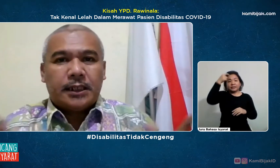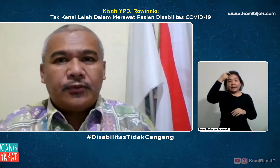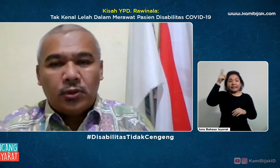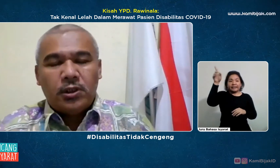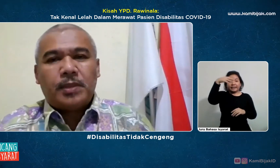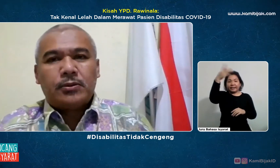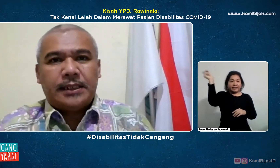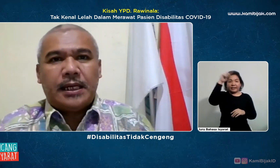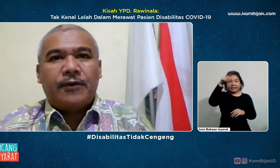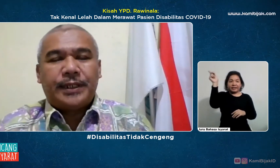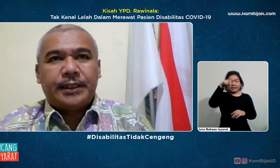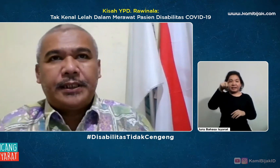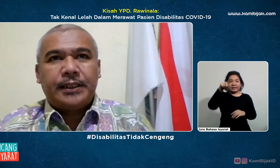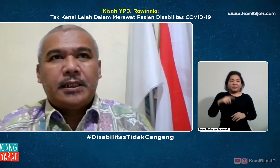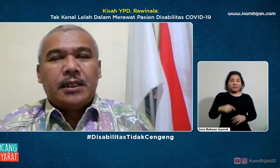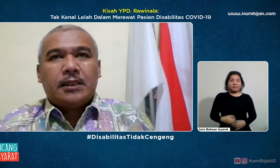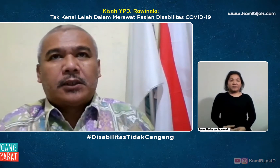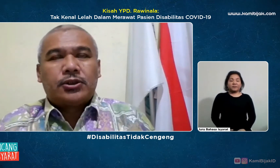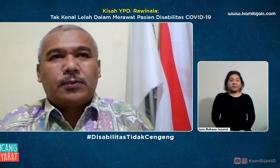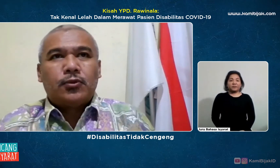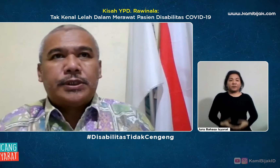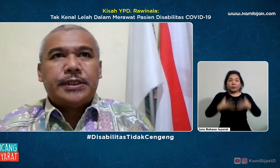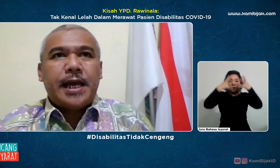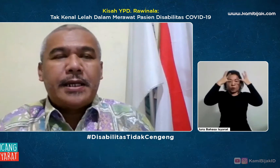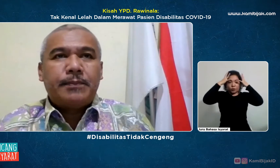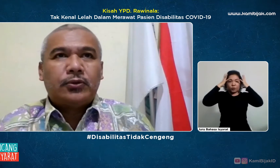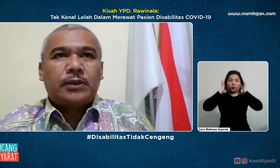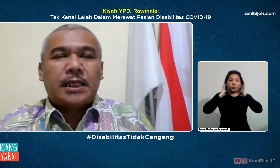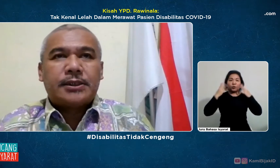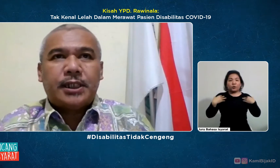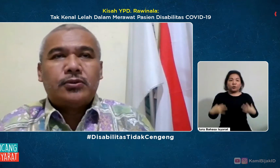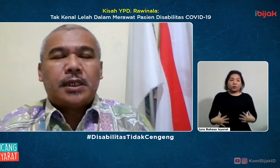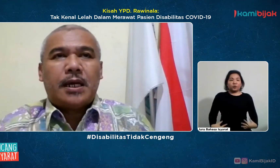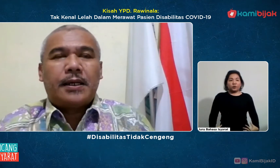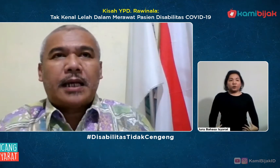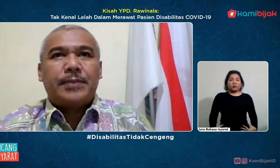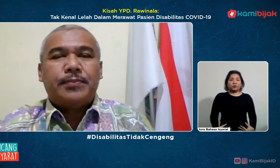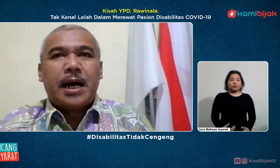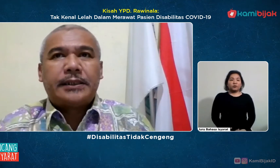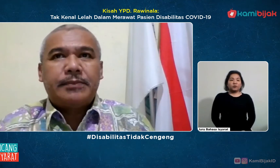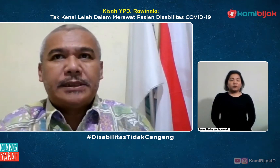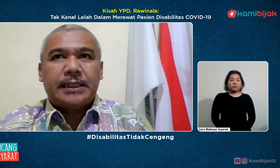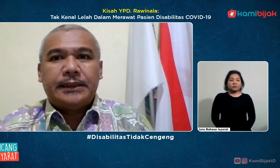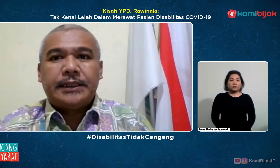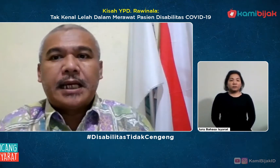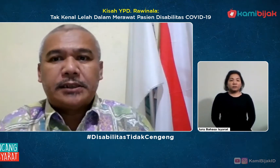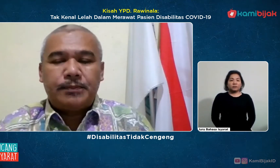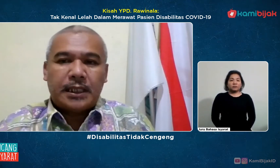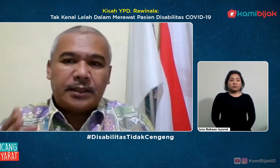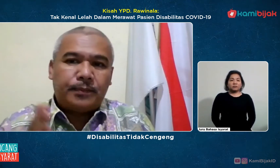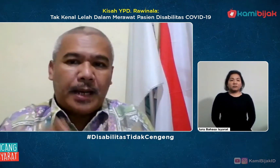Jadi full penggunaannya update terus kemudian petugasnya juga kami bagi menjadi 3 shift,